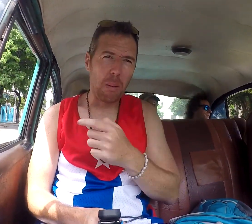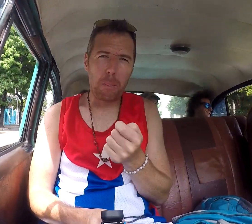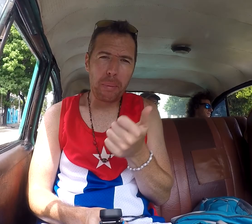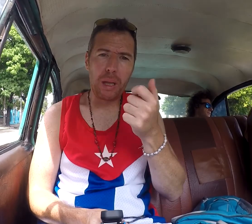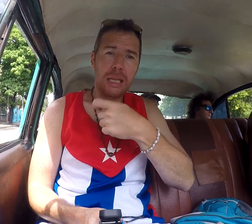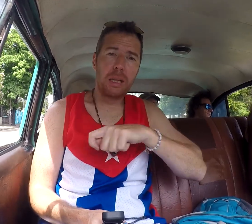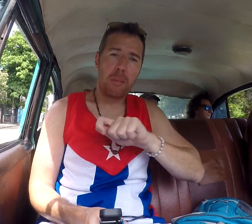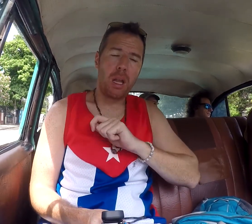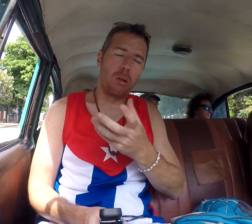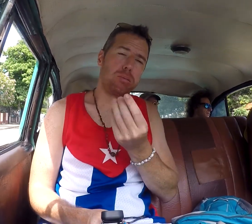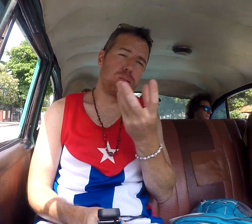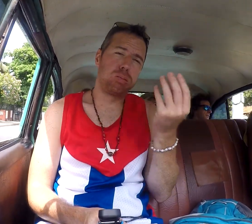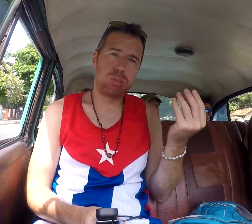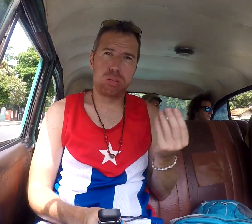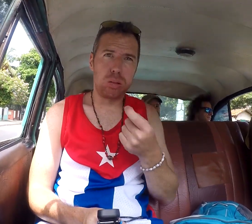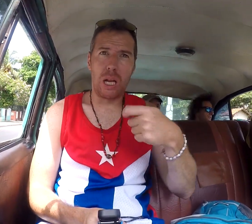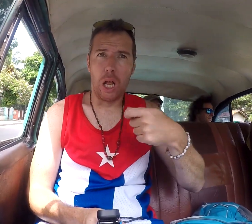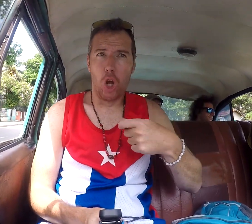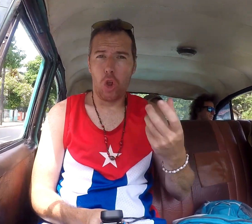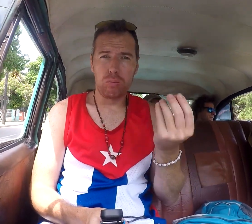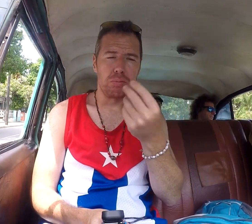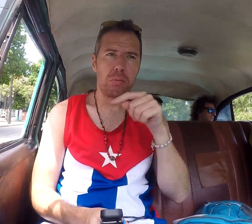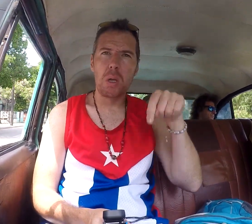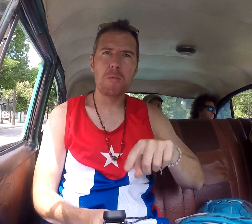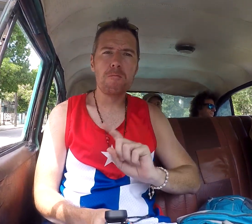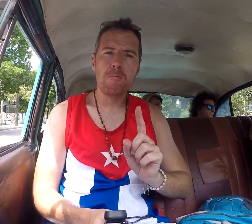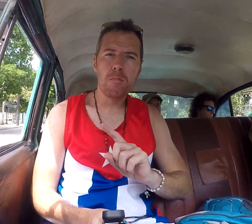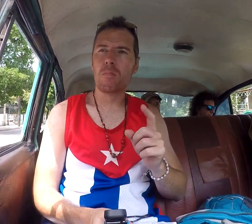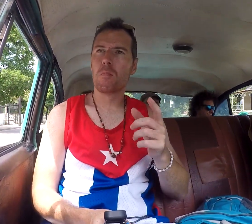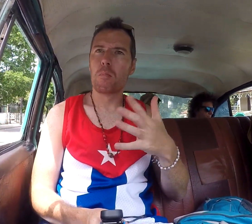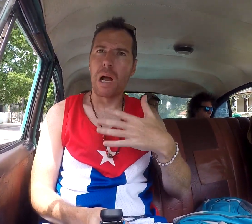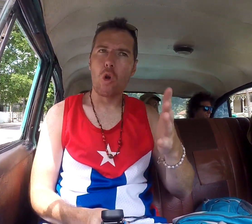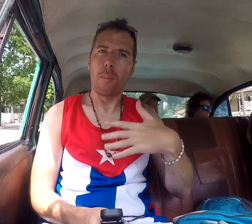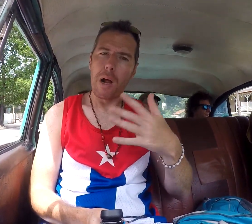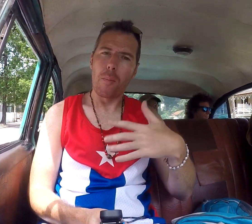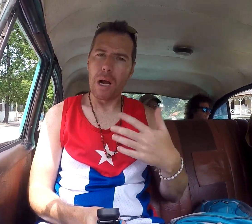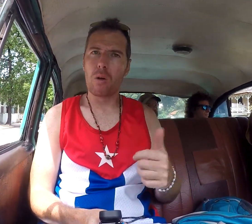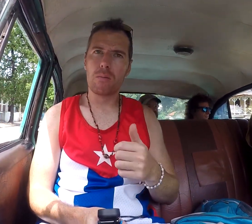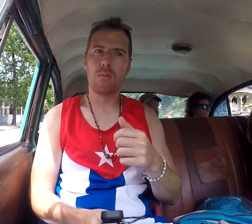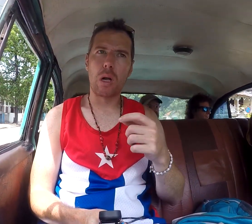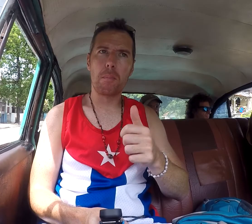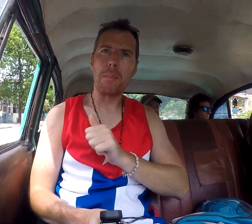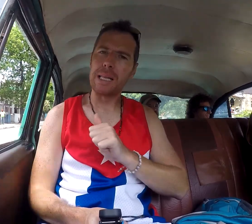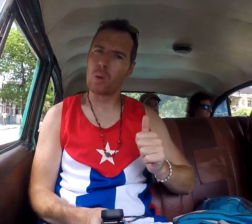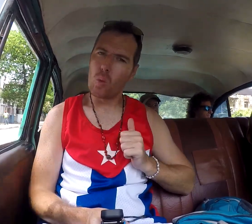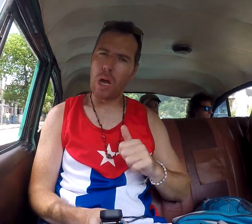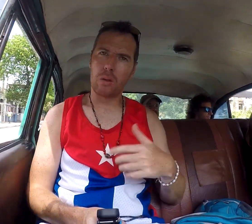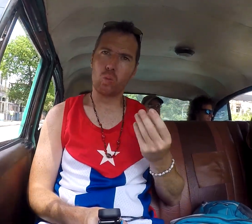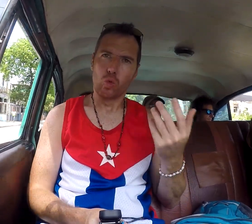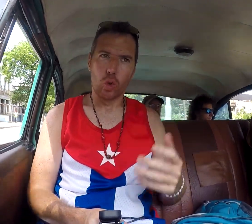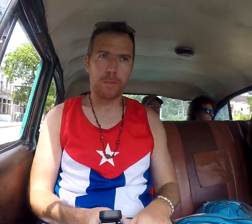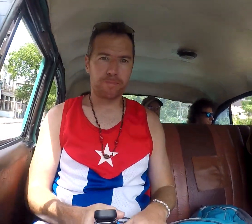Mientras en España hay muchos, por el negocio, aquí todo se hace a mano y en particular